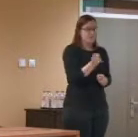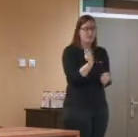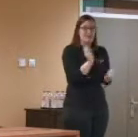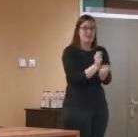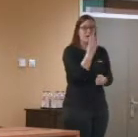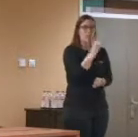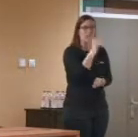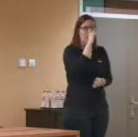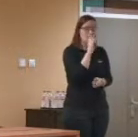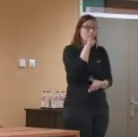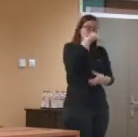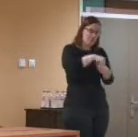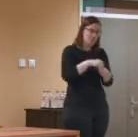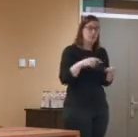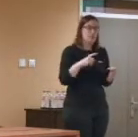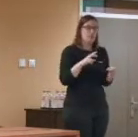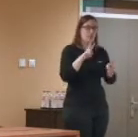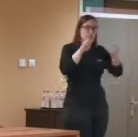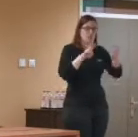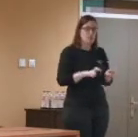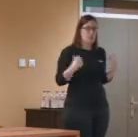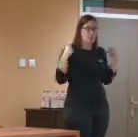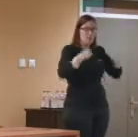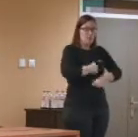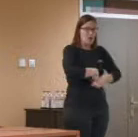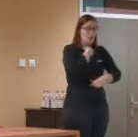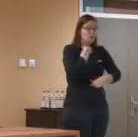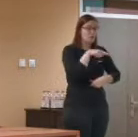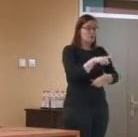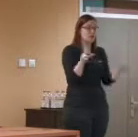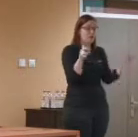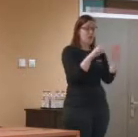trama Gürtel. Desde Canal 9 no solamente se hacía negocios como las pantallas